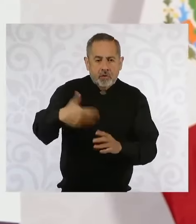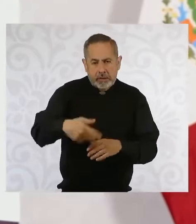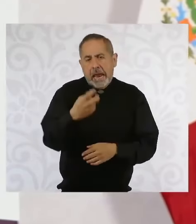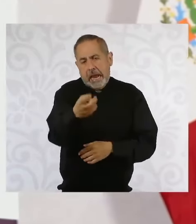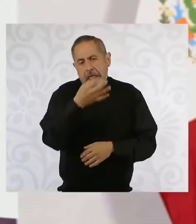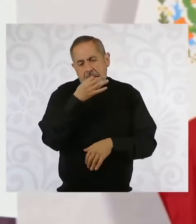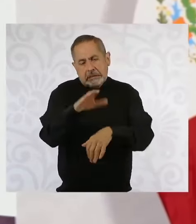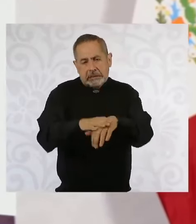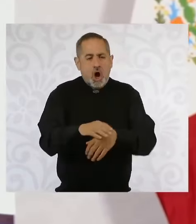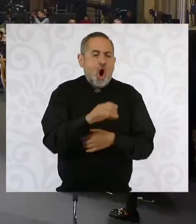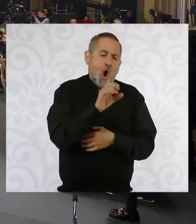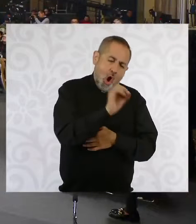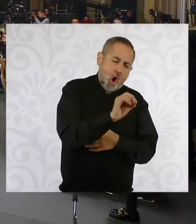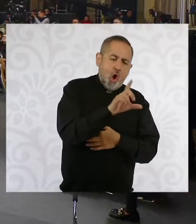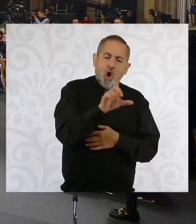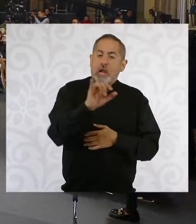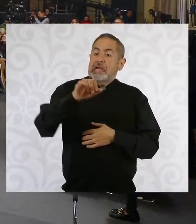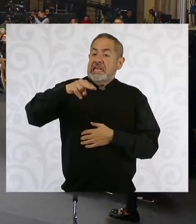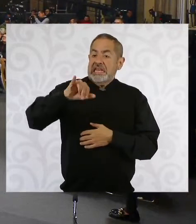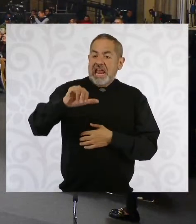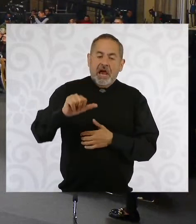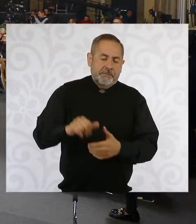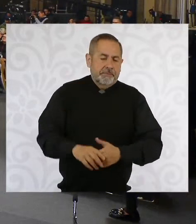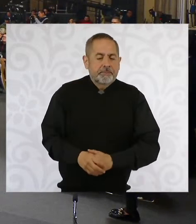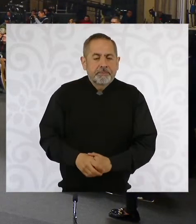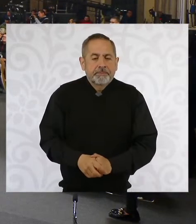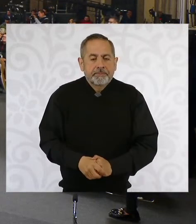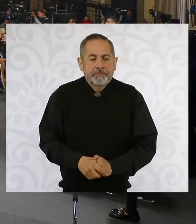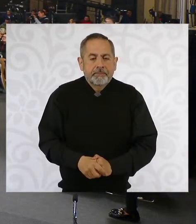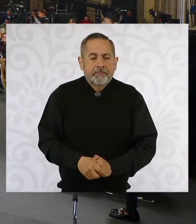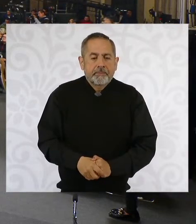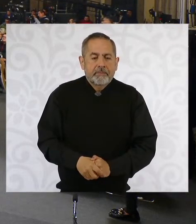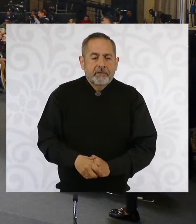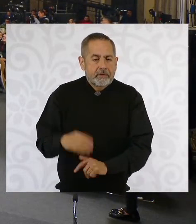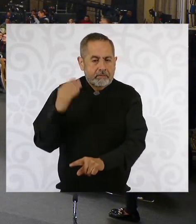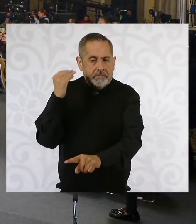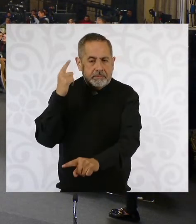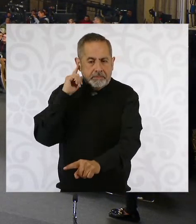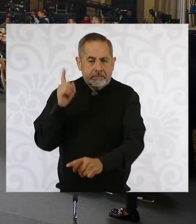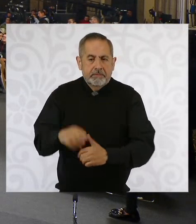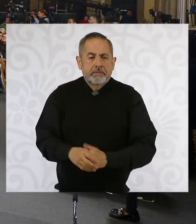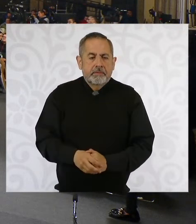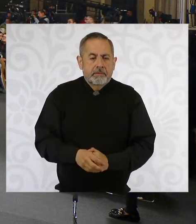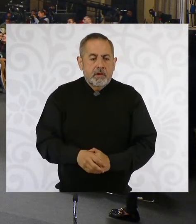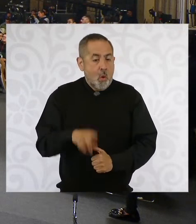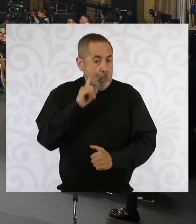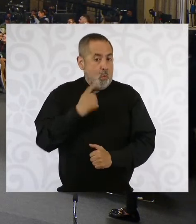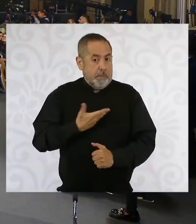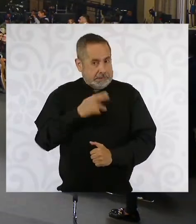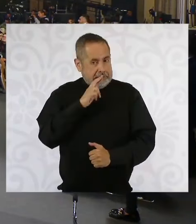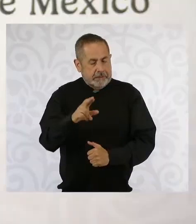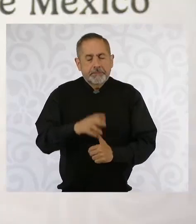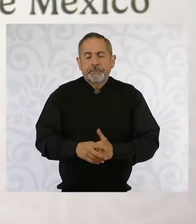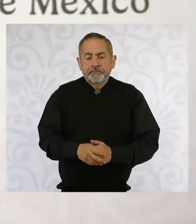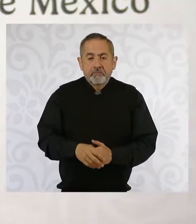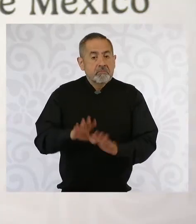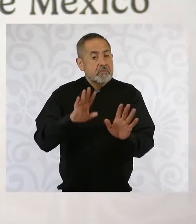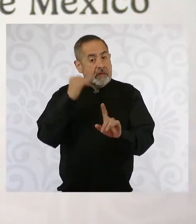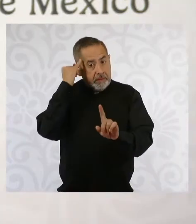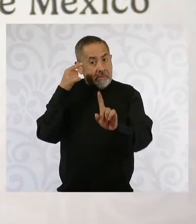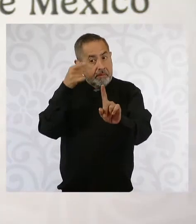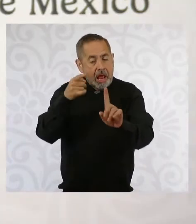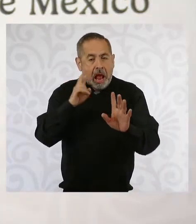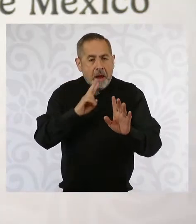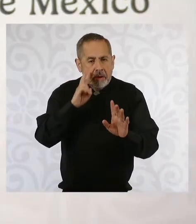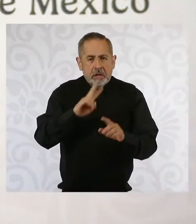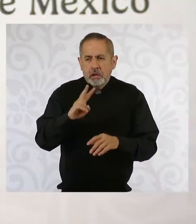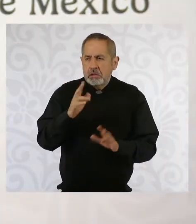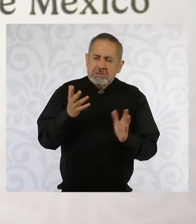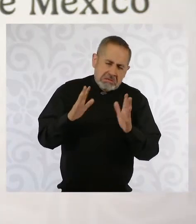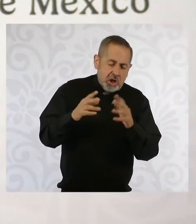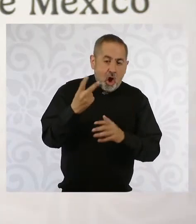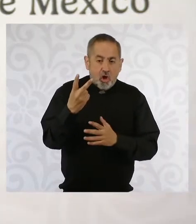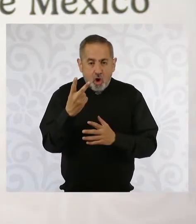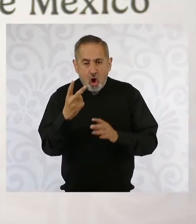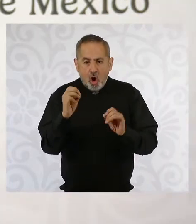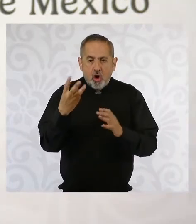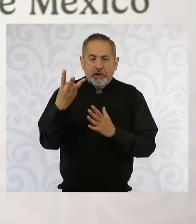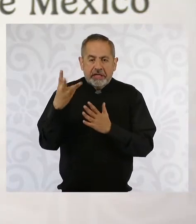olía habas es que si les parece cada dos o tres meses sigamos informándolos aquí en la